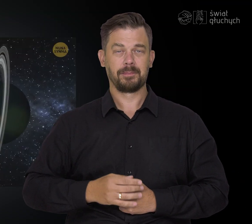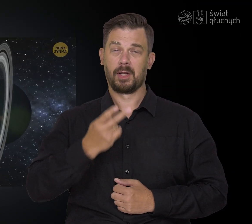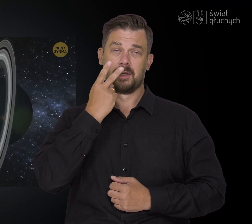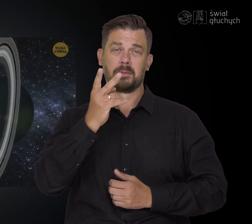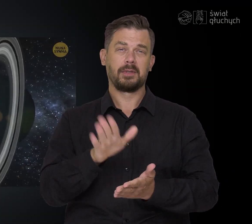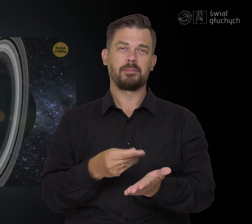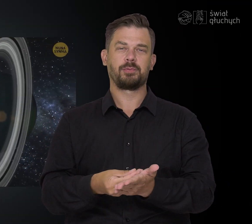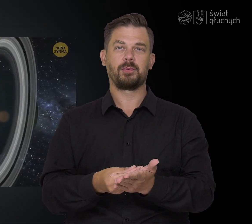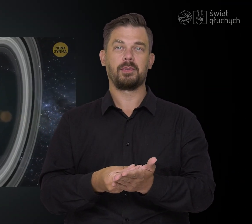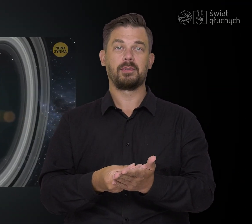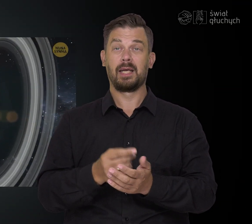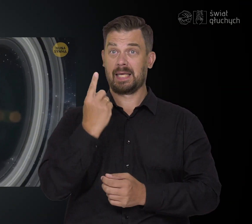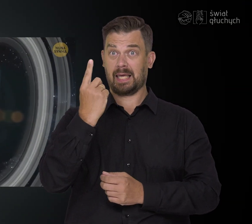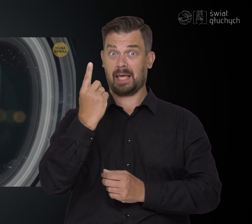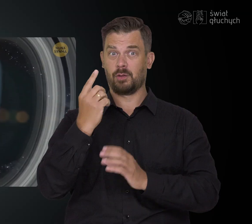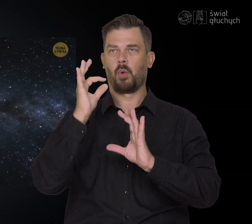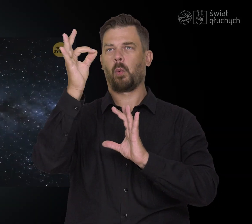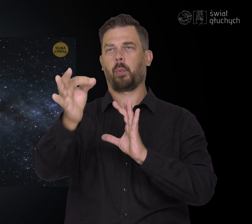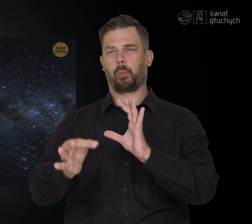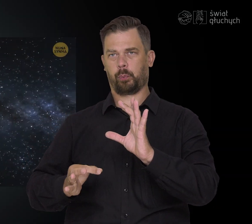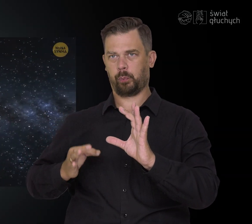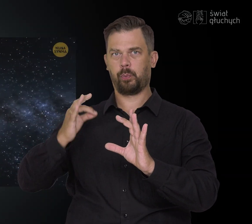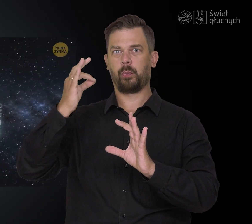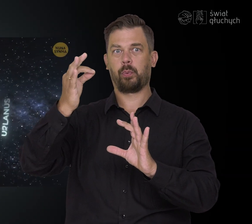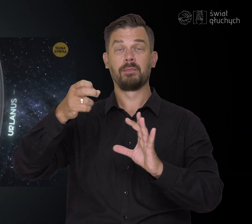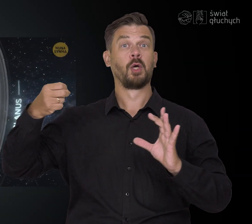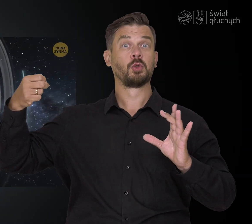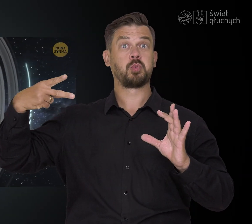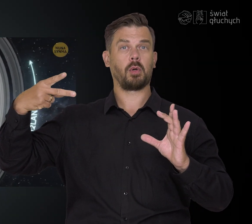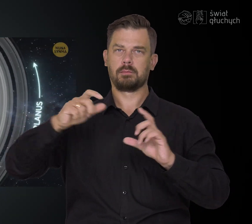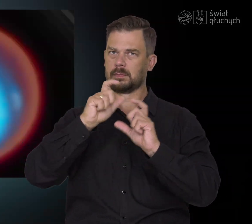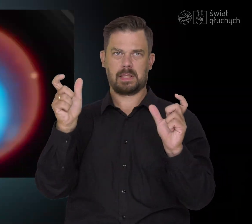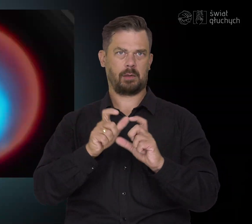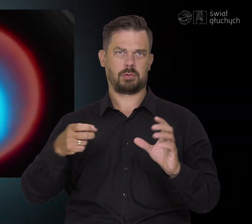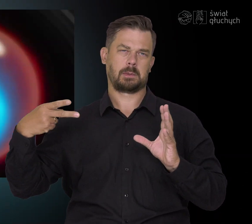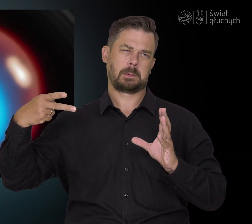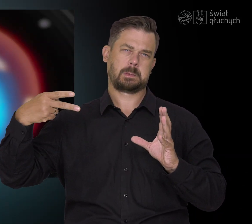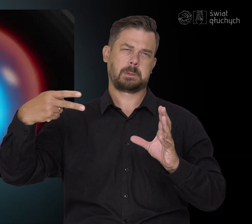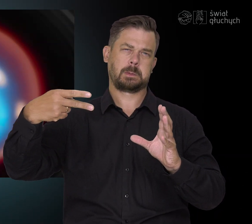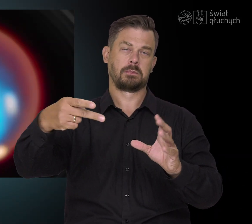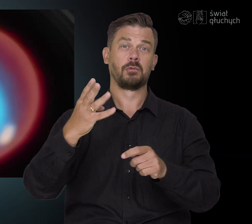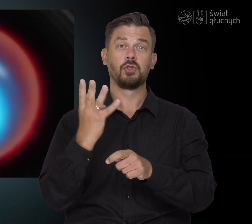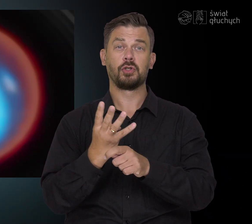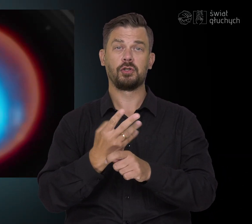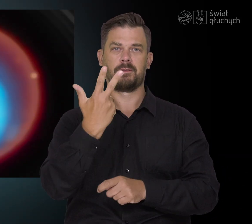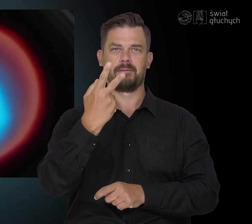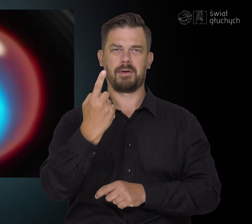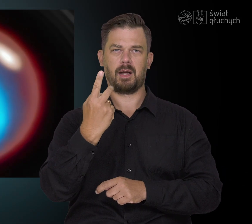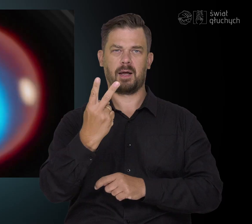Zobaczcie. Z punktu widzenia jednego bieguna, Słońce świeci nieustannie na niebie przez dokładnie 42 ziemskie lata.